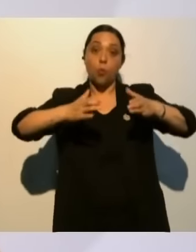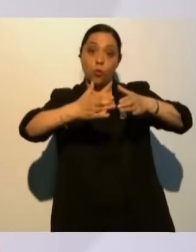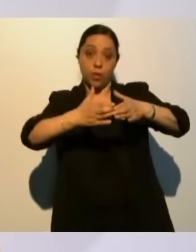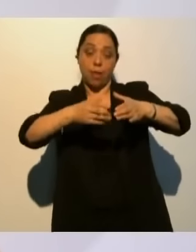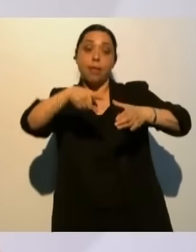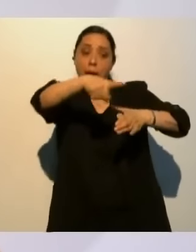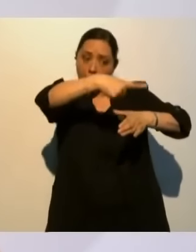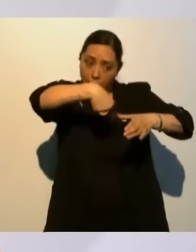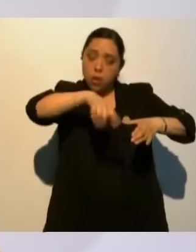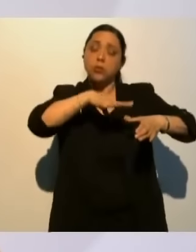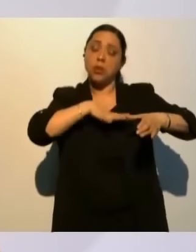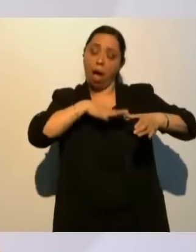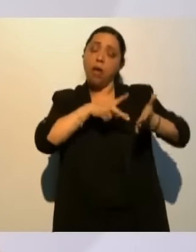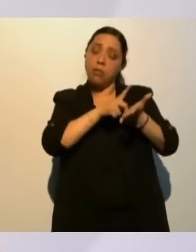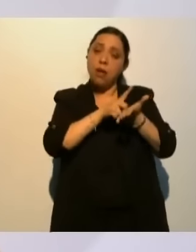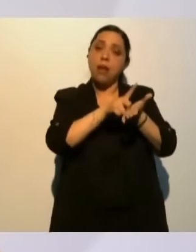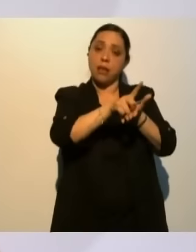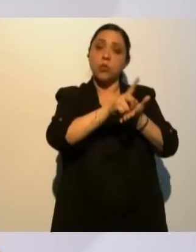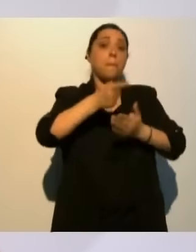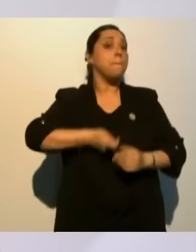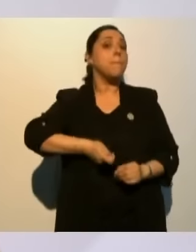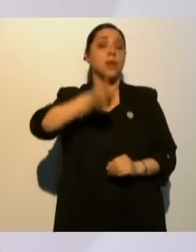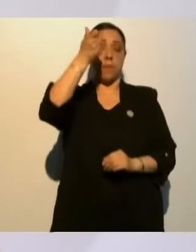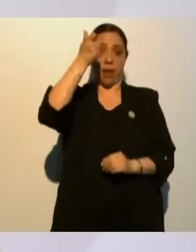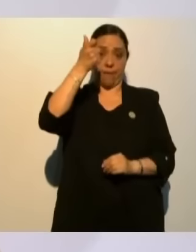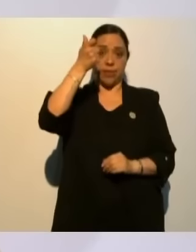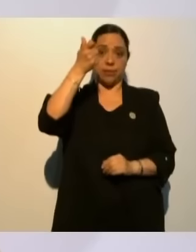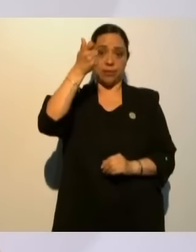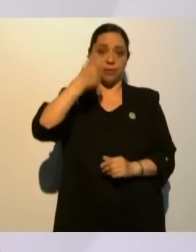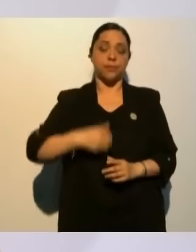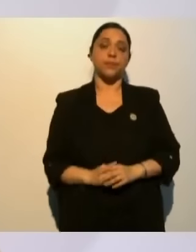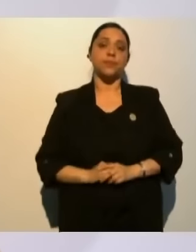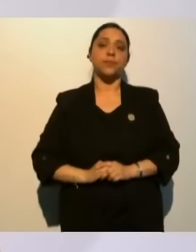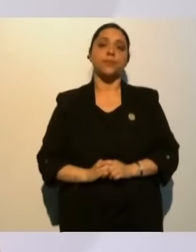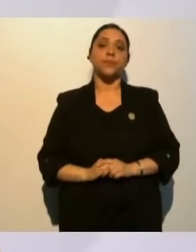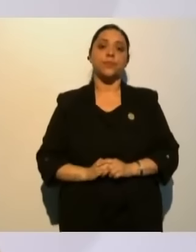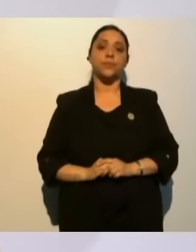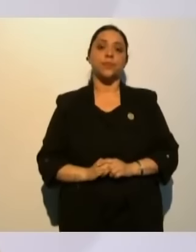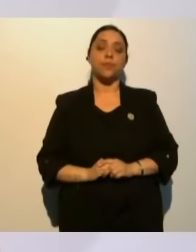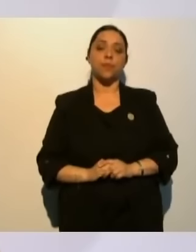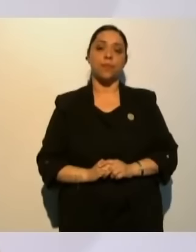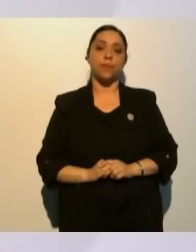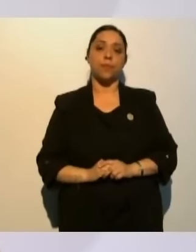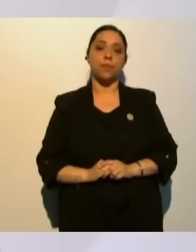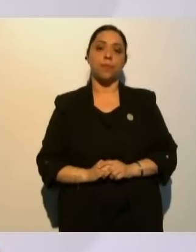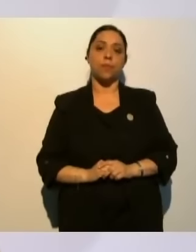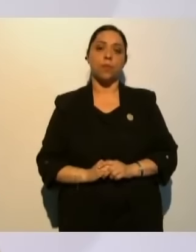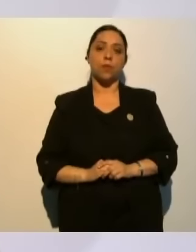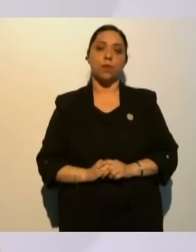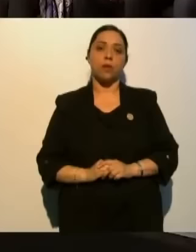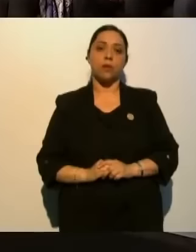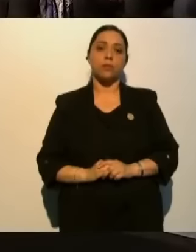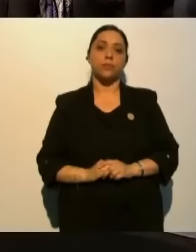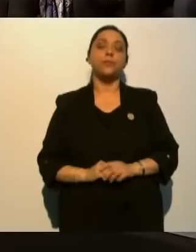derechos por primera vez de tal manera que se va a distribuir a partir de la Organización de las